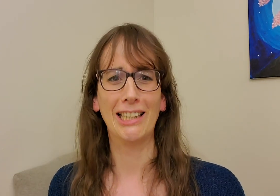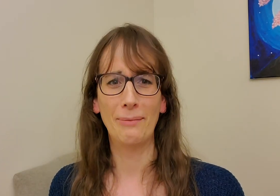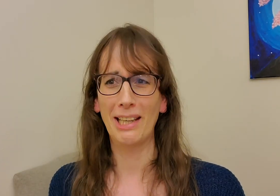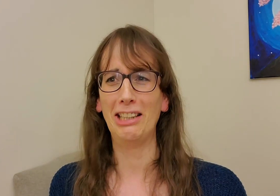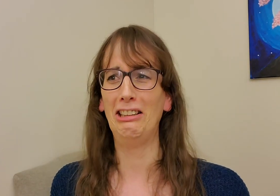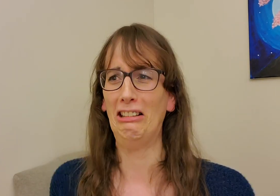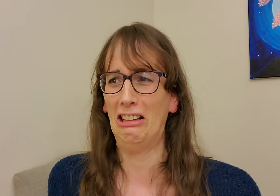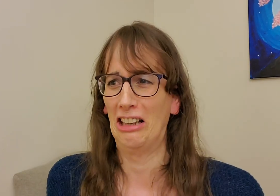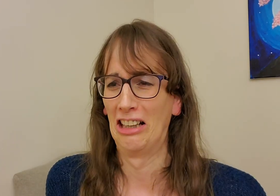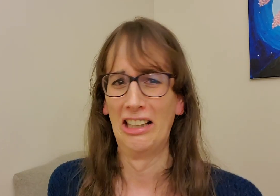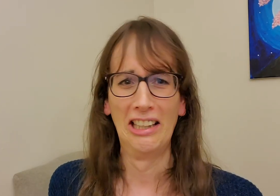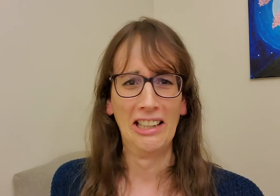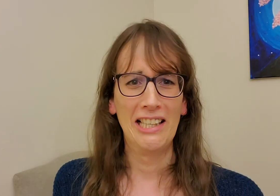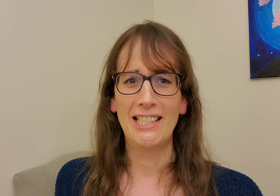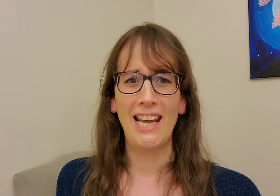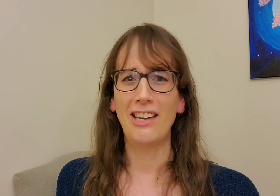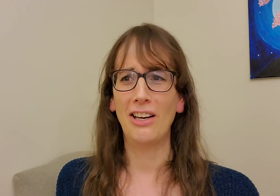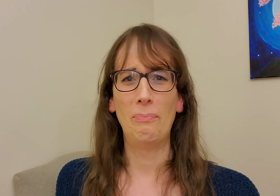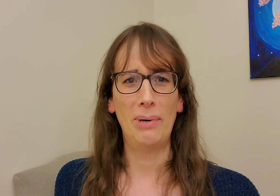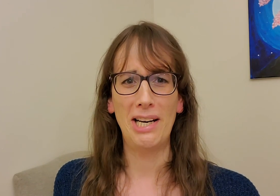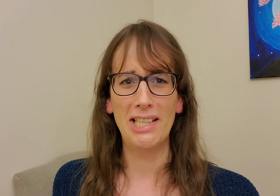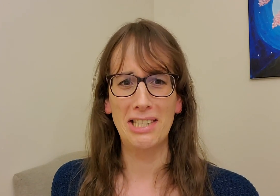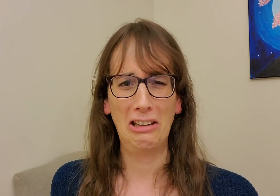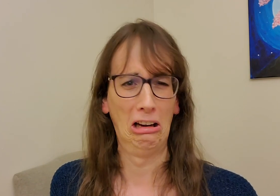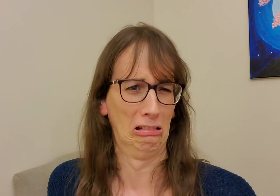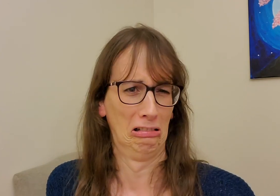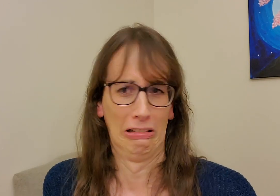Oh, estoy como: uff. Tomar el autobús.